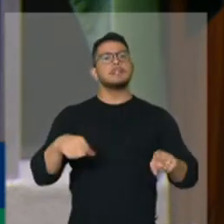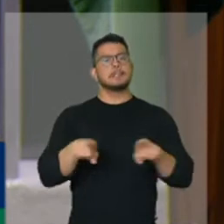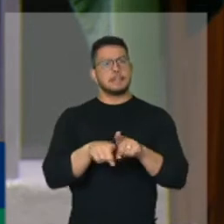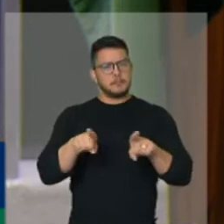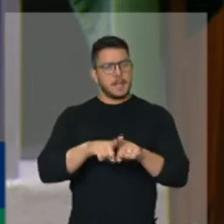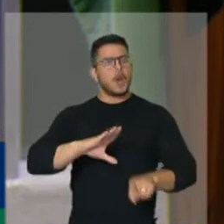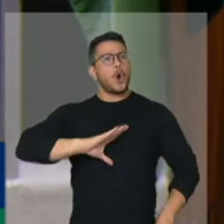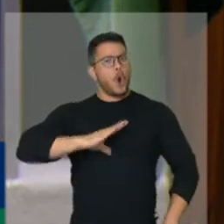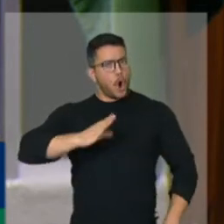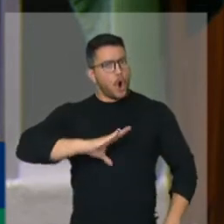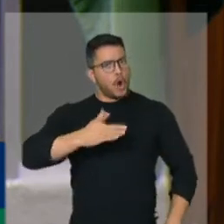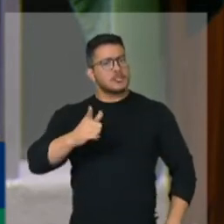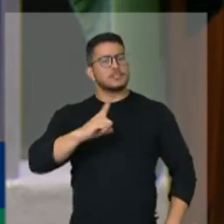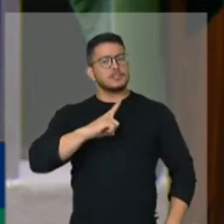CORAGEM DE DEFENDER A VENDA DAS ESTATAIS. ESSA É UMA